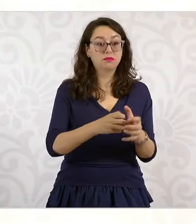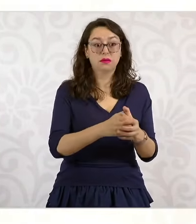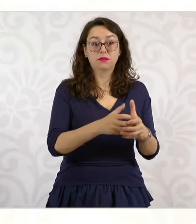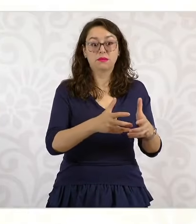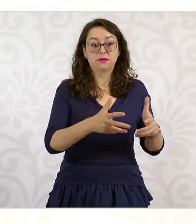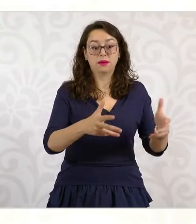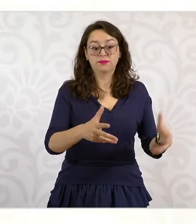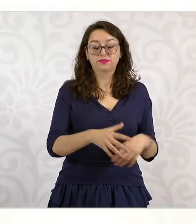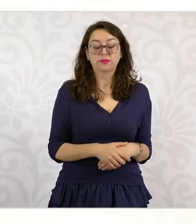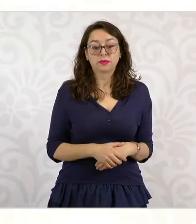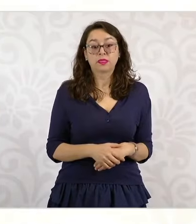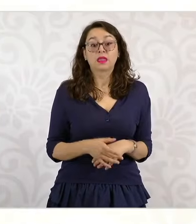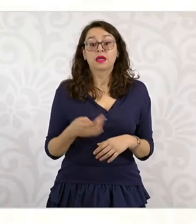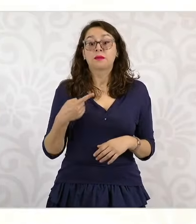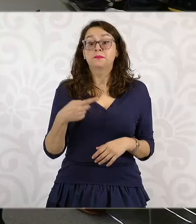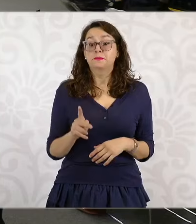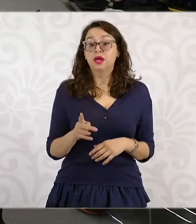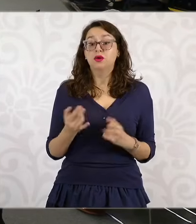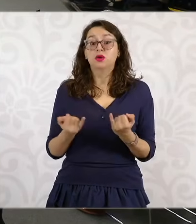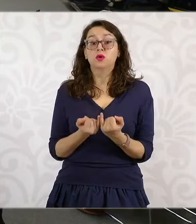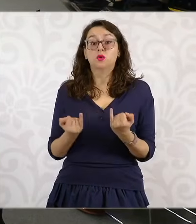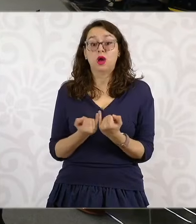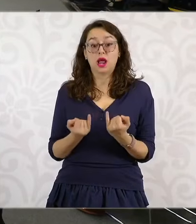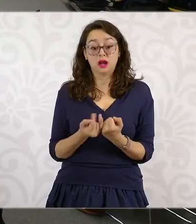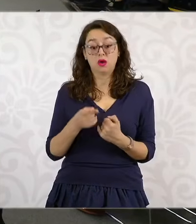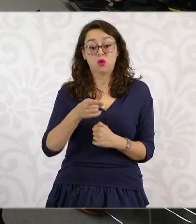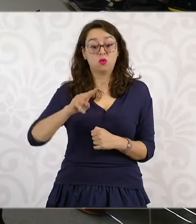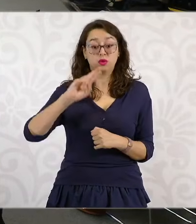lo tengo aquí ahorita, pero el nivel de graduación de la universidad es altísimo